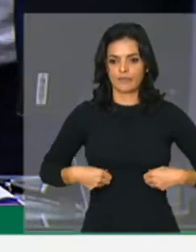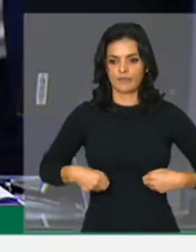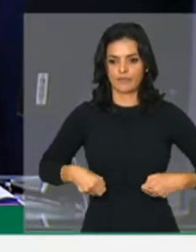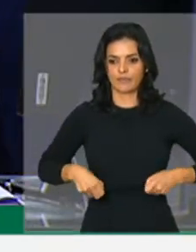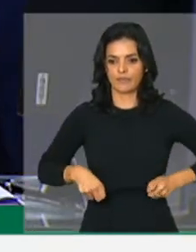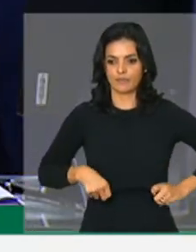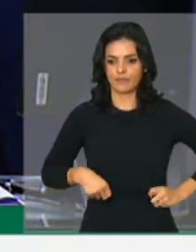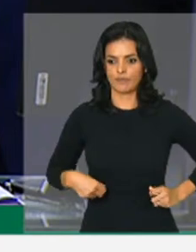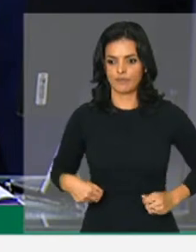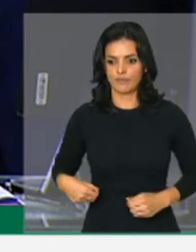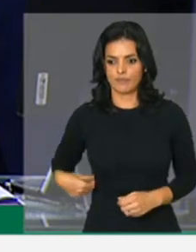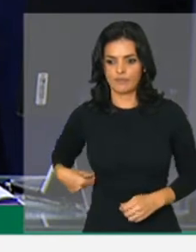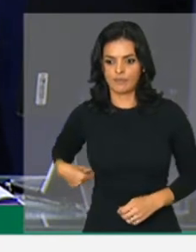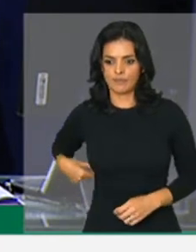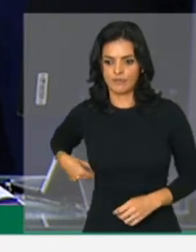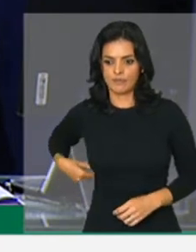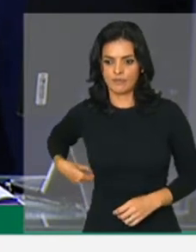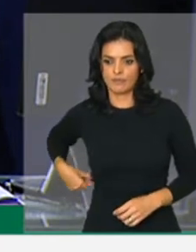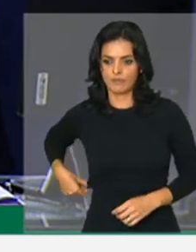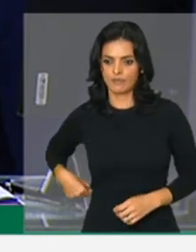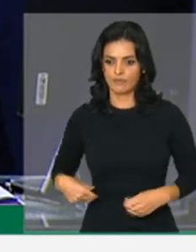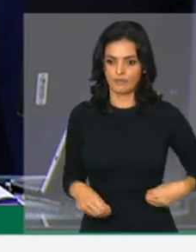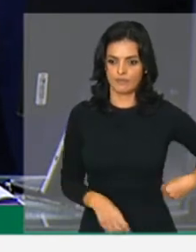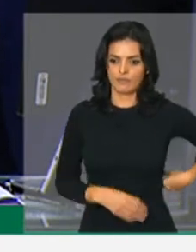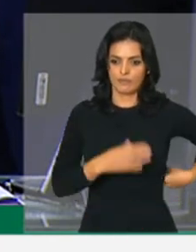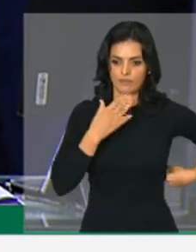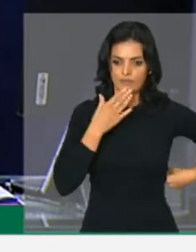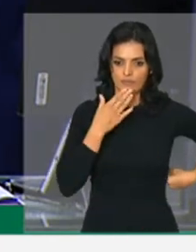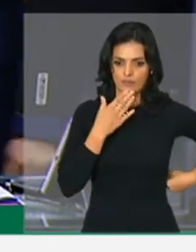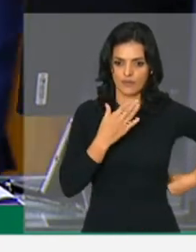ÚNICO DO ART. 14 DO PLV APRESENTADO É MP 1017 PARA ENCAMINHAR A FAVOR DO DESTAQUE